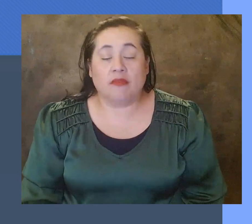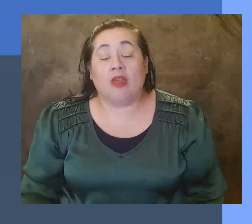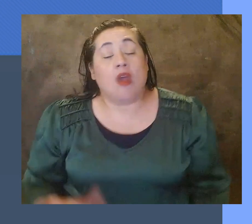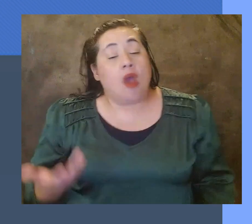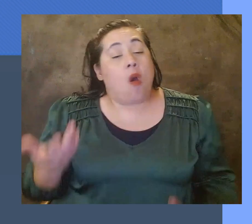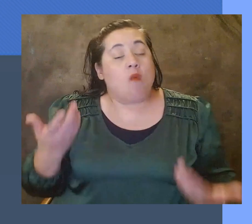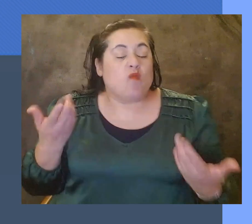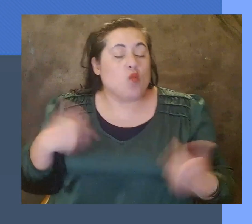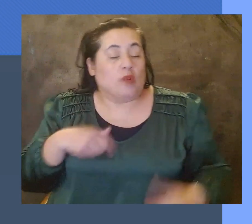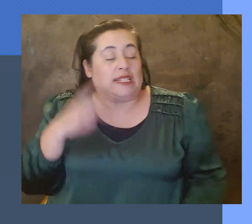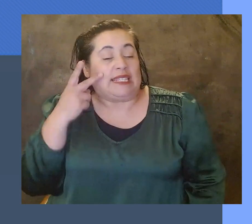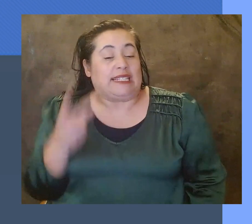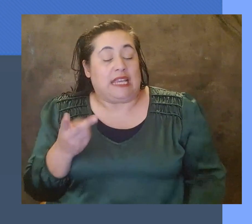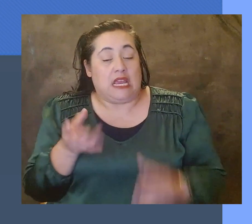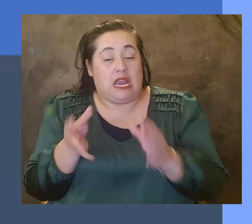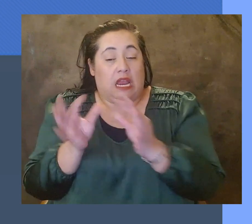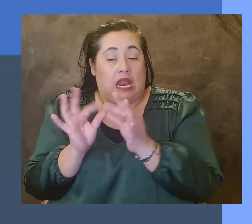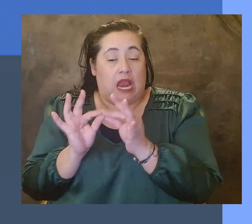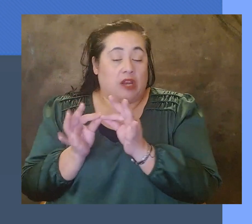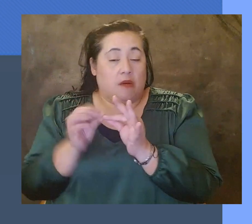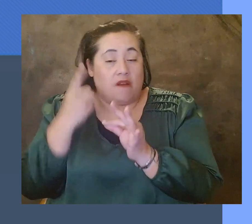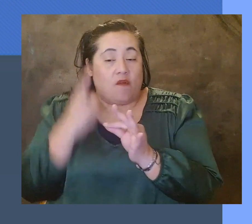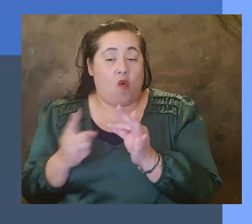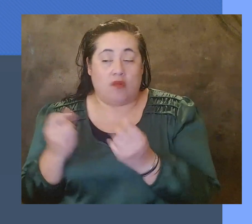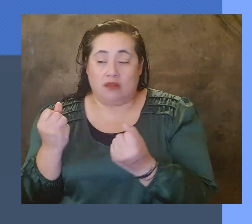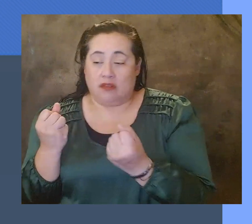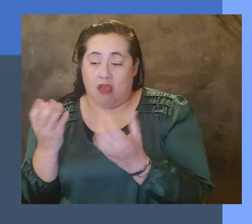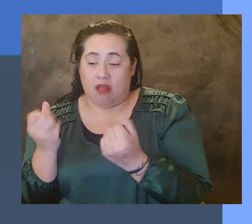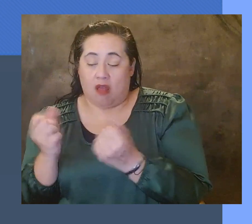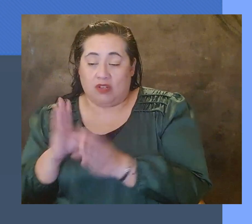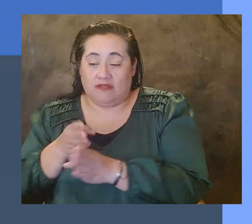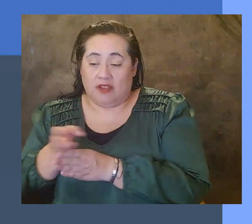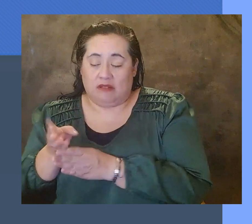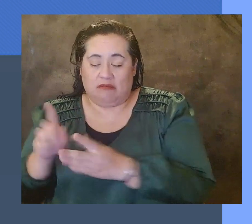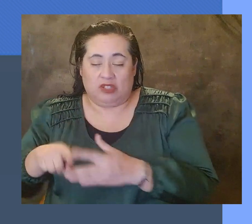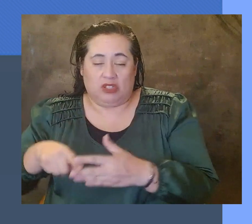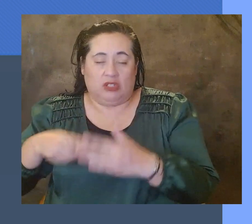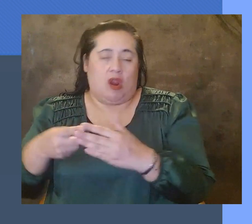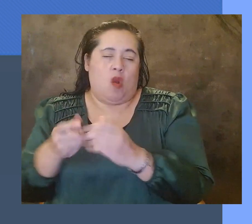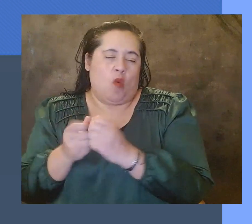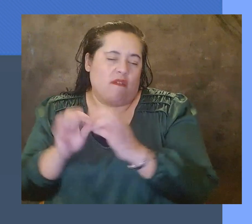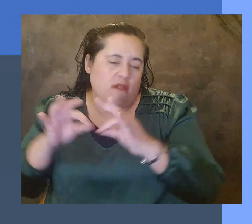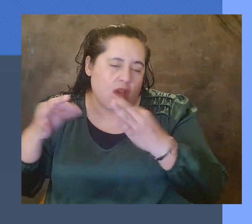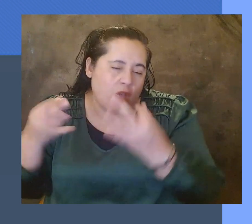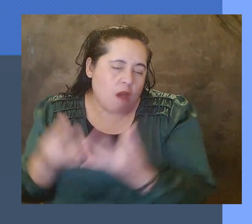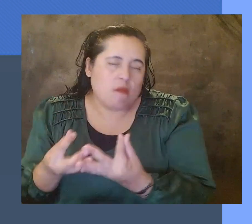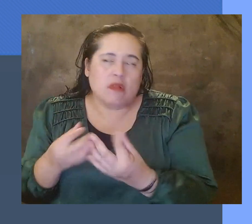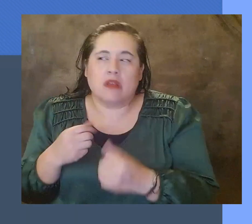Mientras que vemos que la interpretación de la lengua ... de señas comenzó con familias,